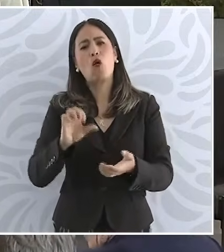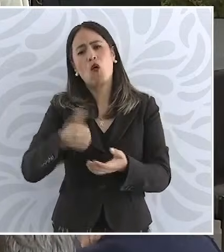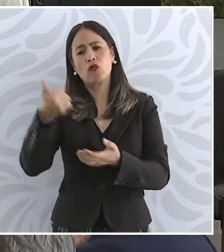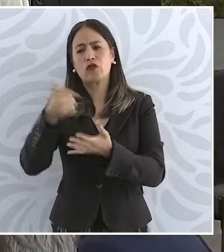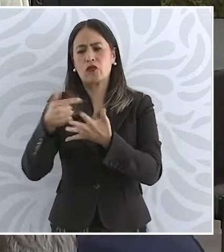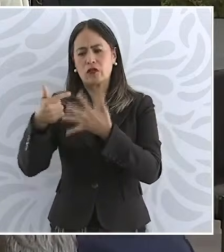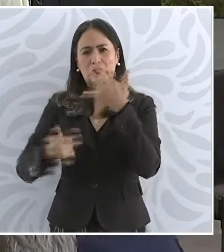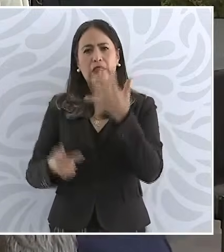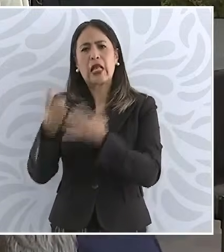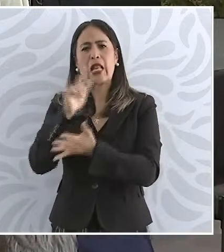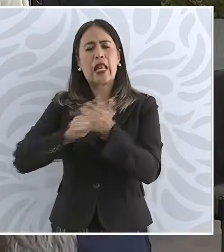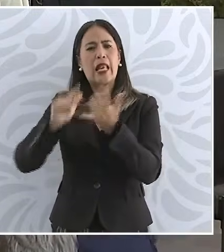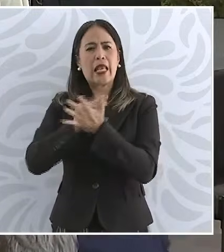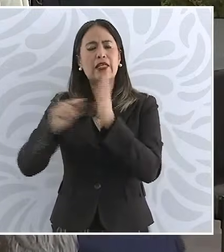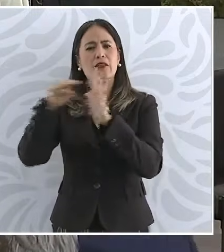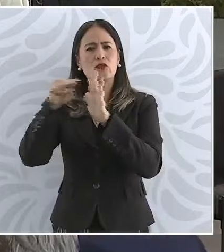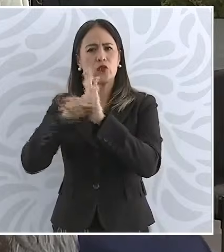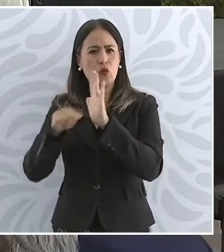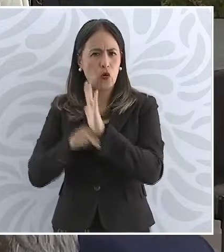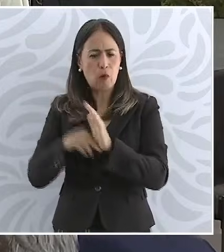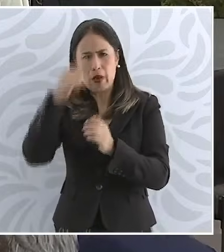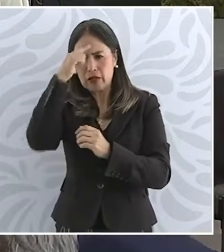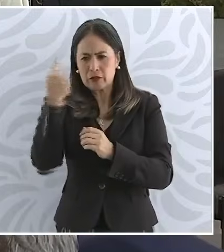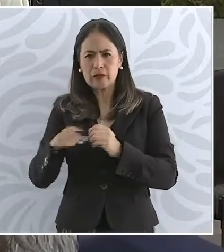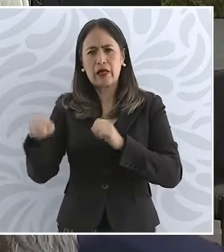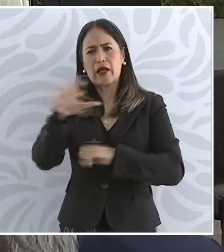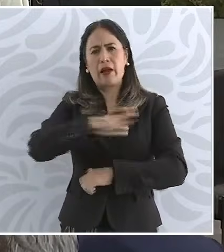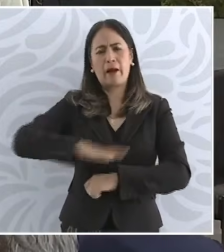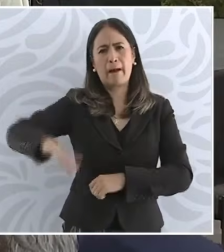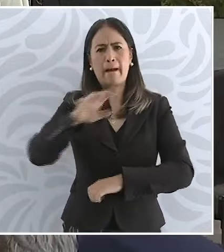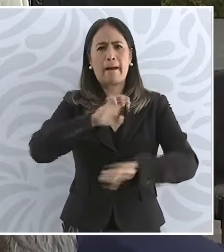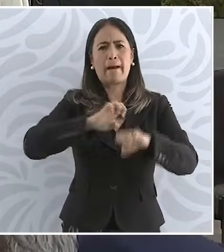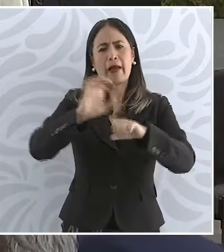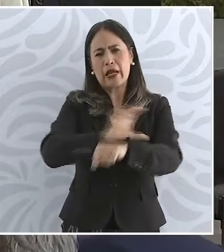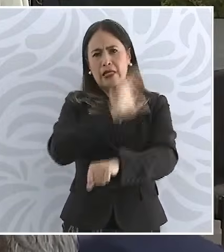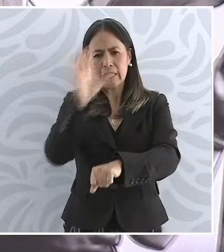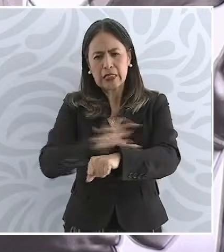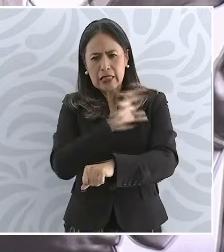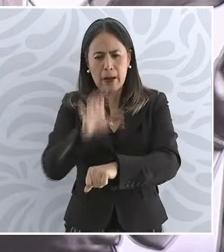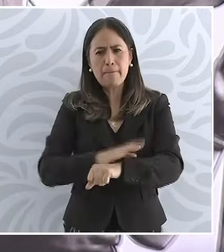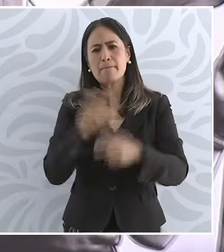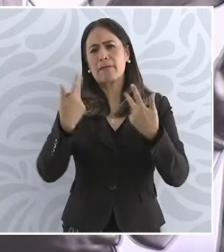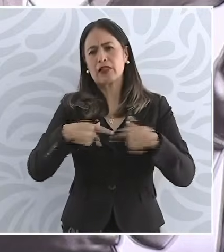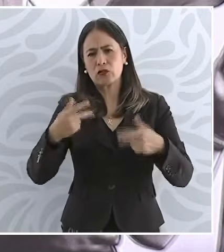institucional para poner el sector energético al Servicio del pueblo de acuerdo con los principios